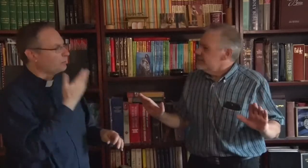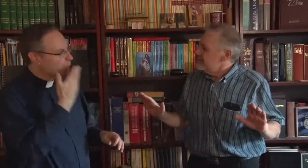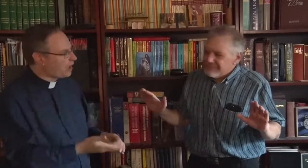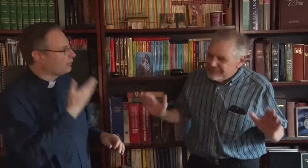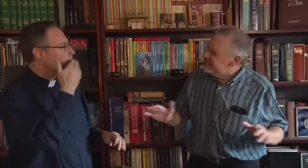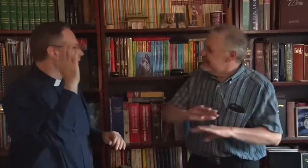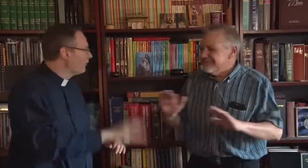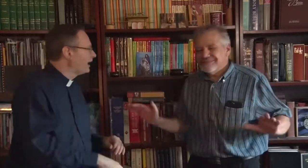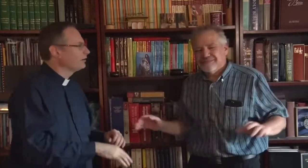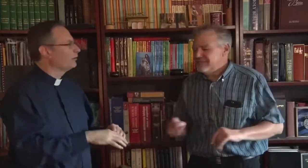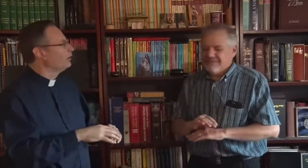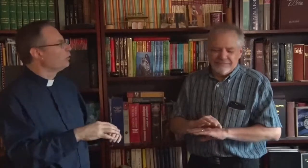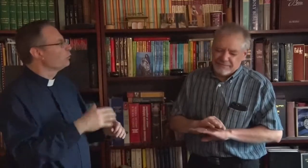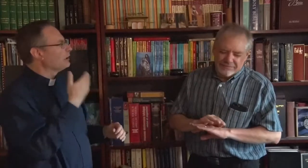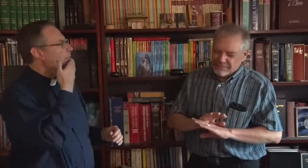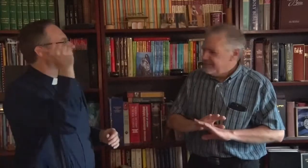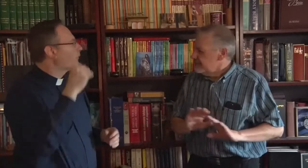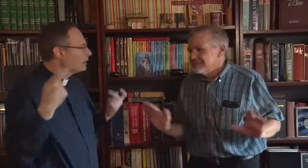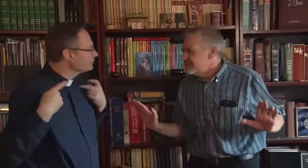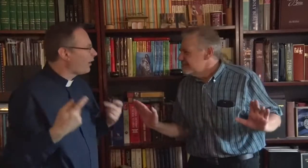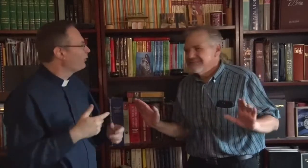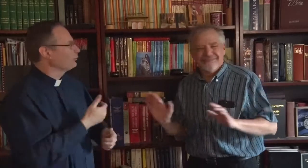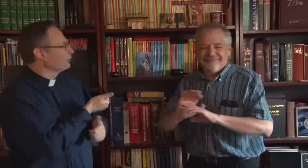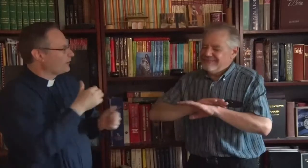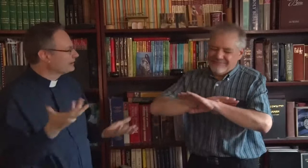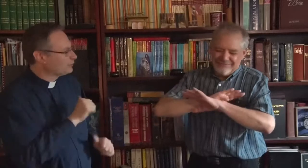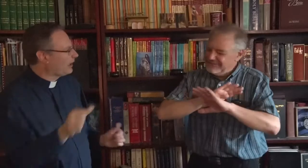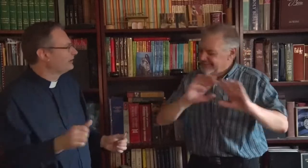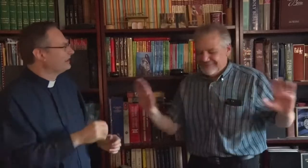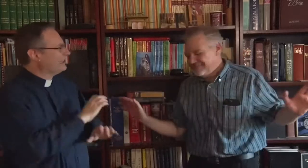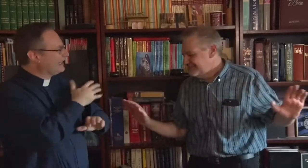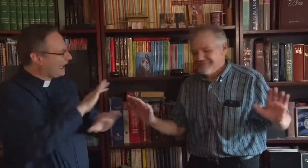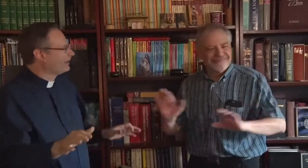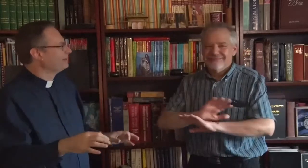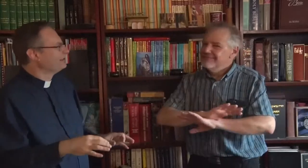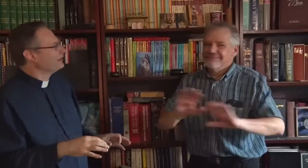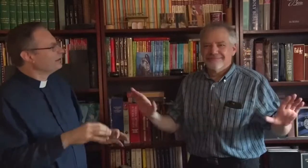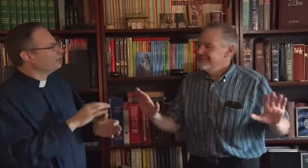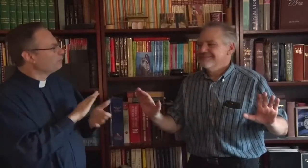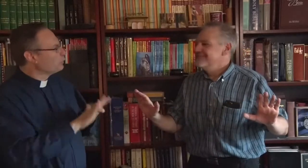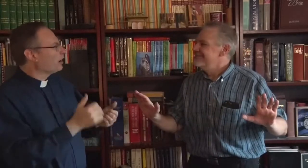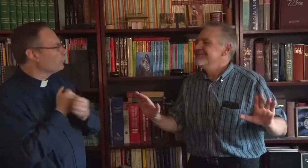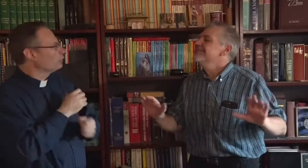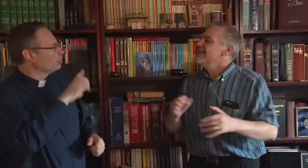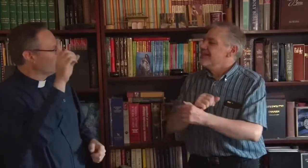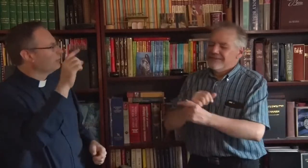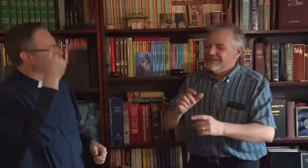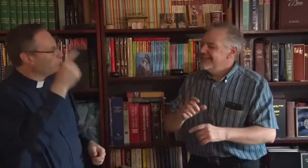de bien ou de mauvais Ou t’es meilleur pasteur, quoi que soit. Rien! Pure amour de Dieu pour nous.